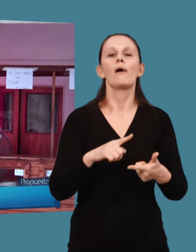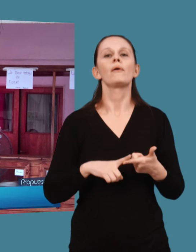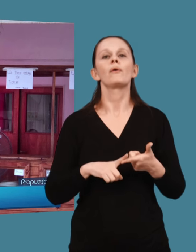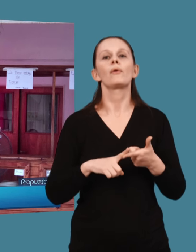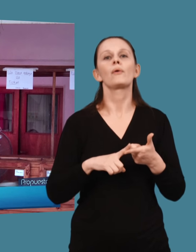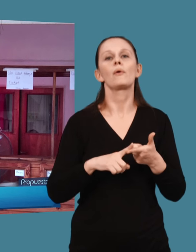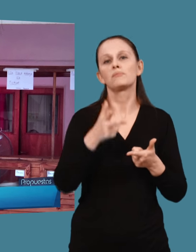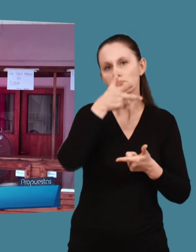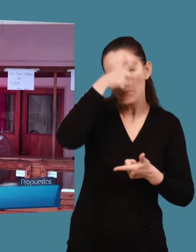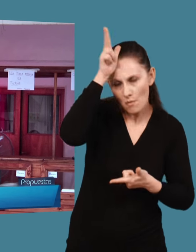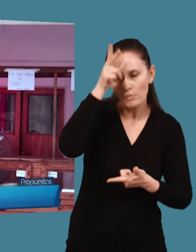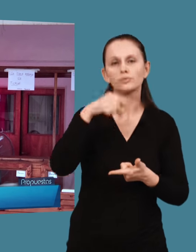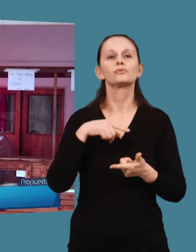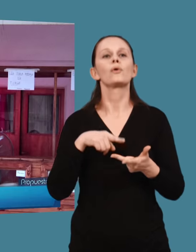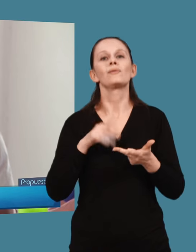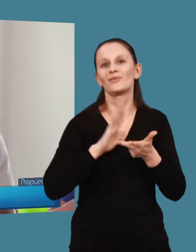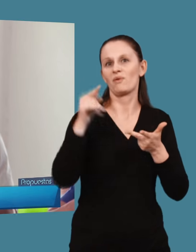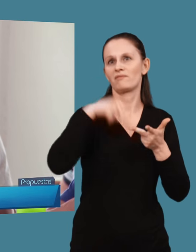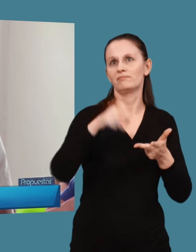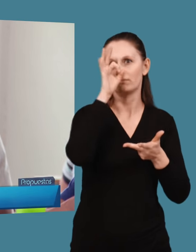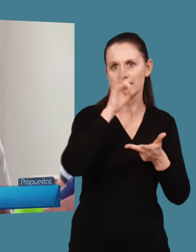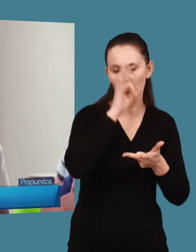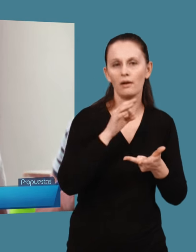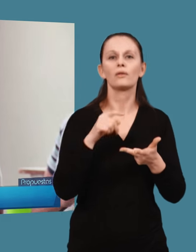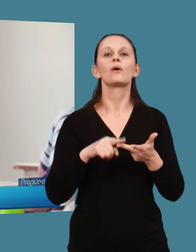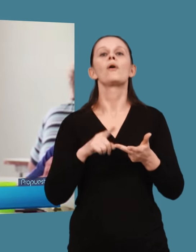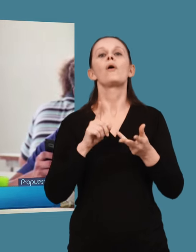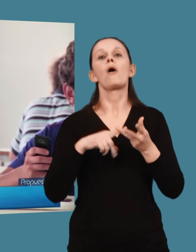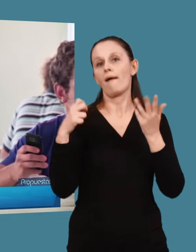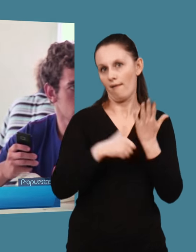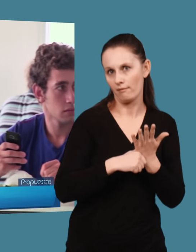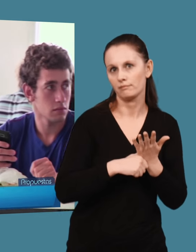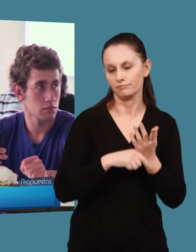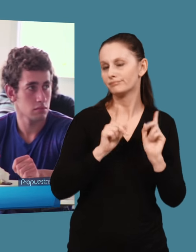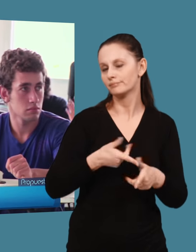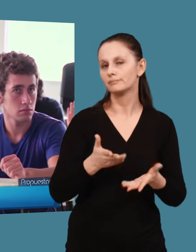carne de pollo, hemos incorporado carne de cerdo, y carne vacuna también.